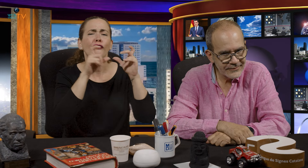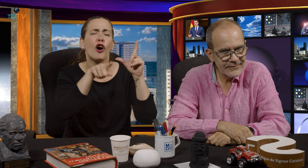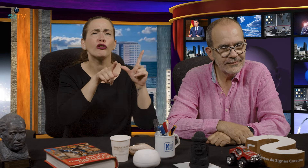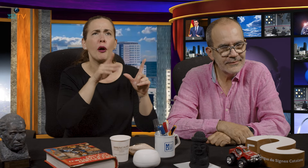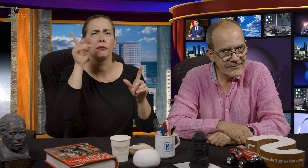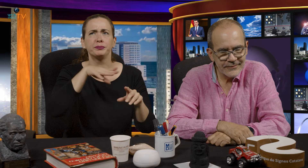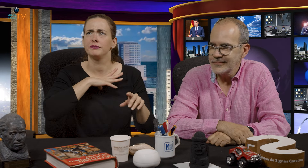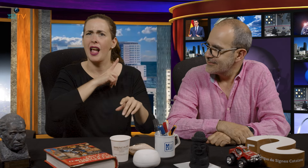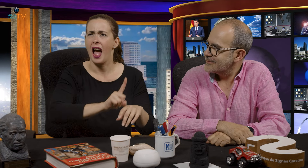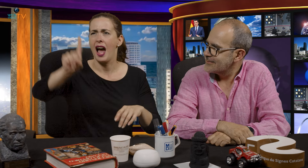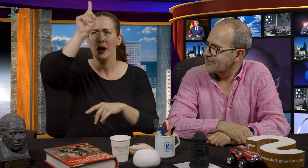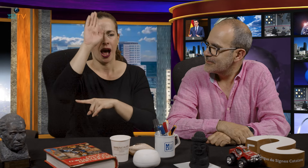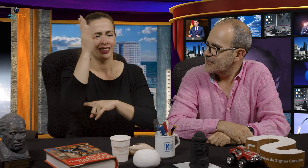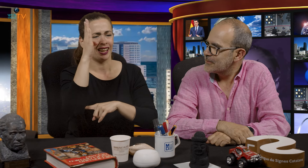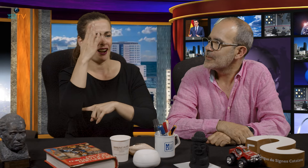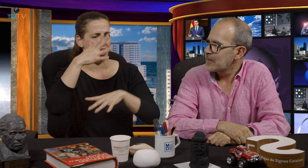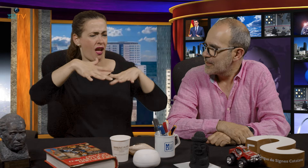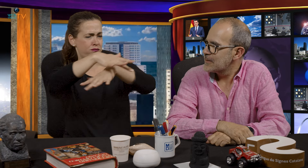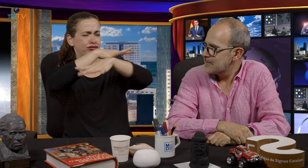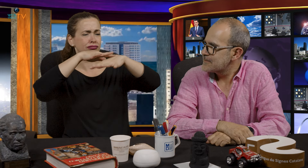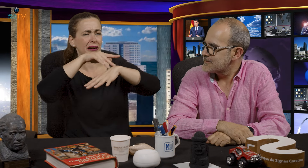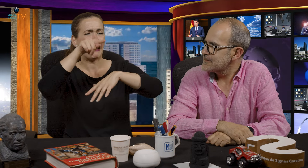La foto fue arriba en la terraza.